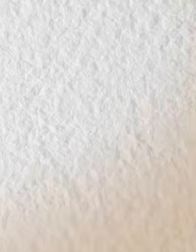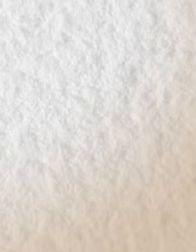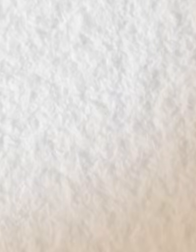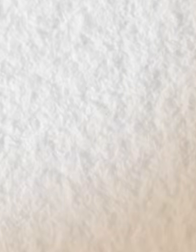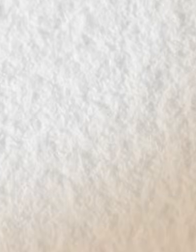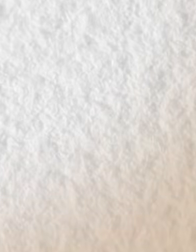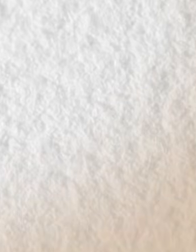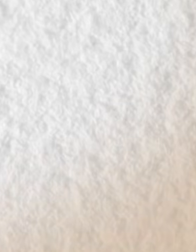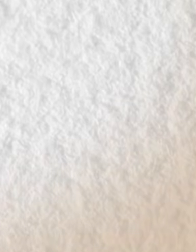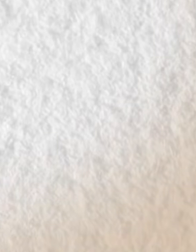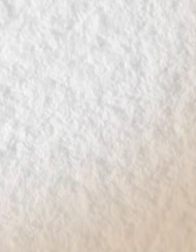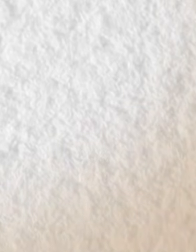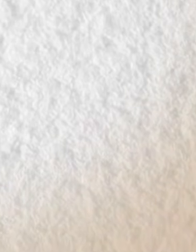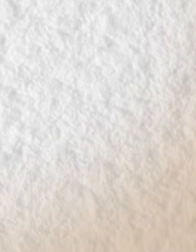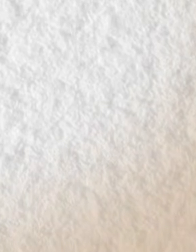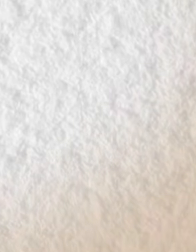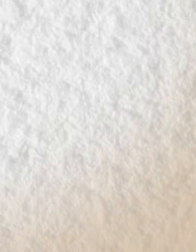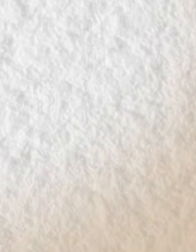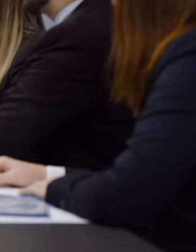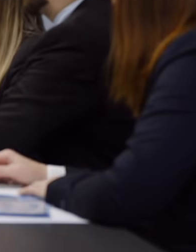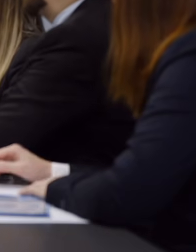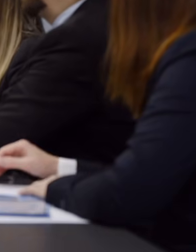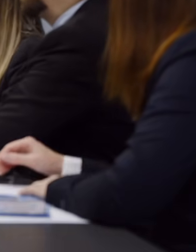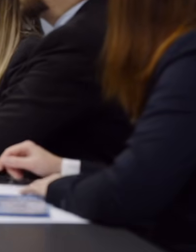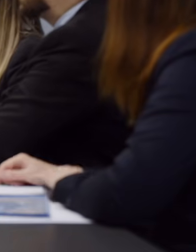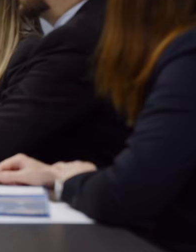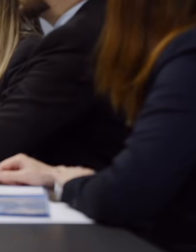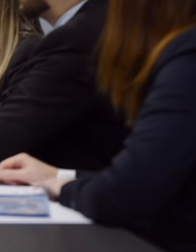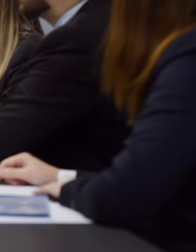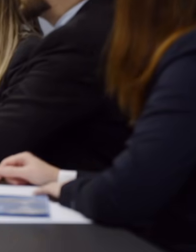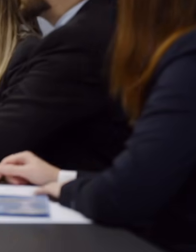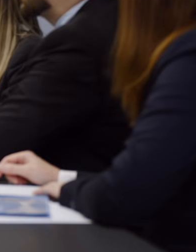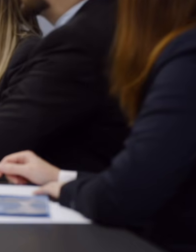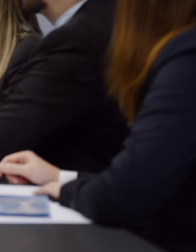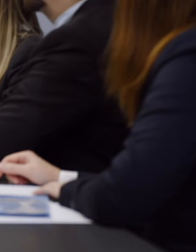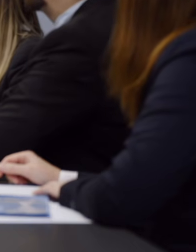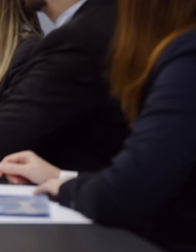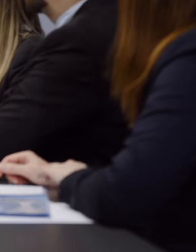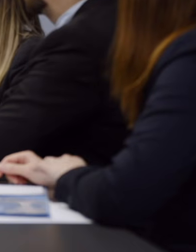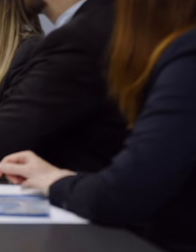gracias al plan México. Empresarios de todo el mundo han puesto la mirada en nuestro país,